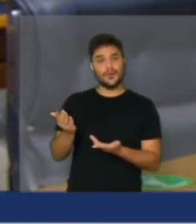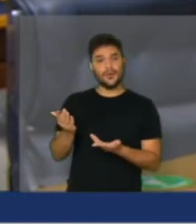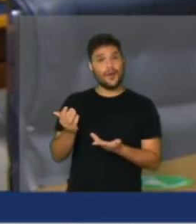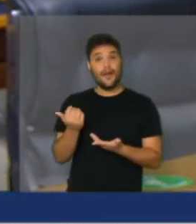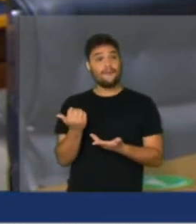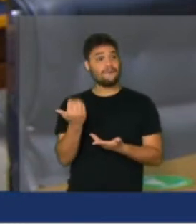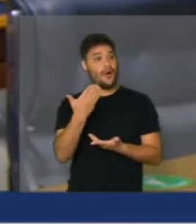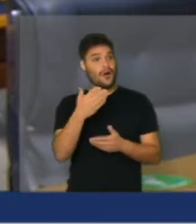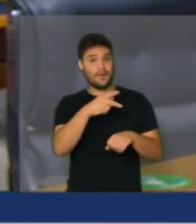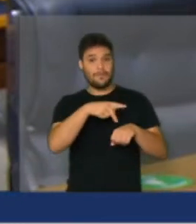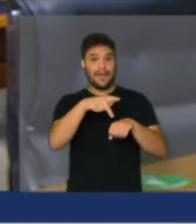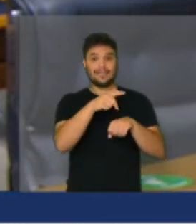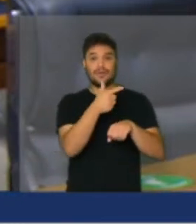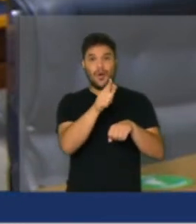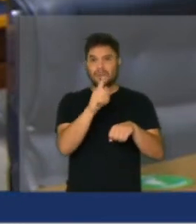POVO BRASILEIRO CADA VEZ MAIS